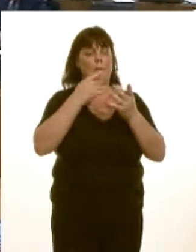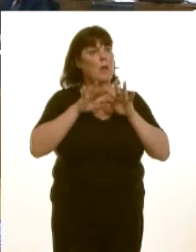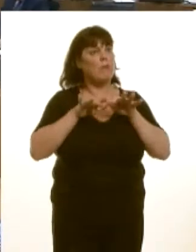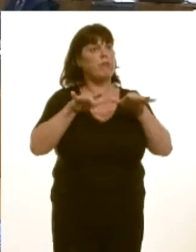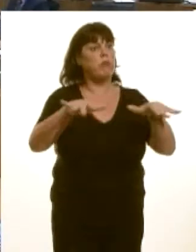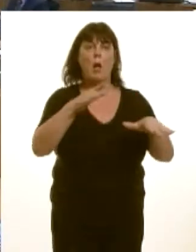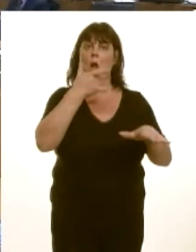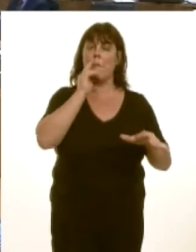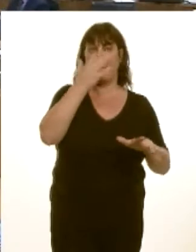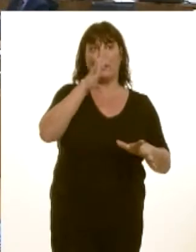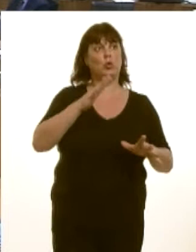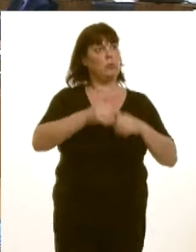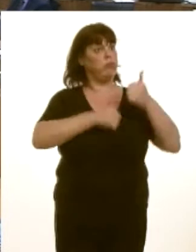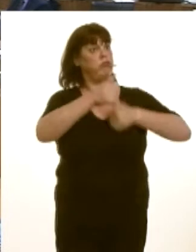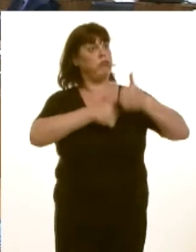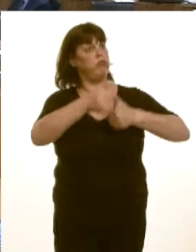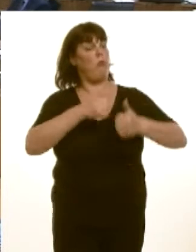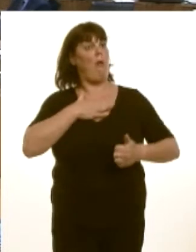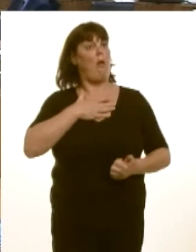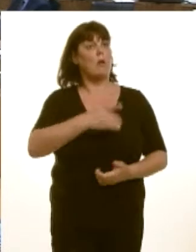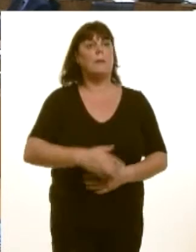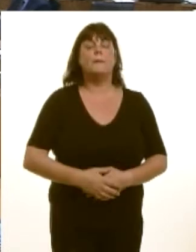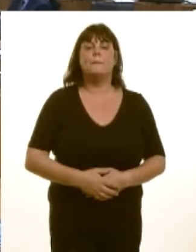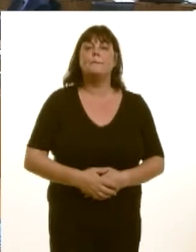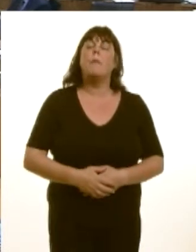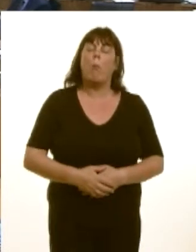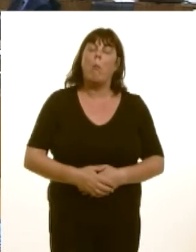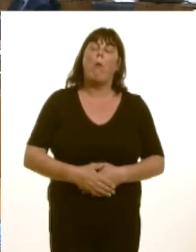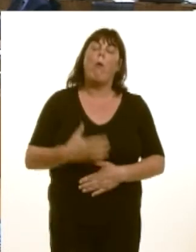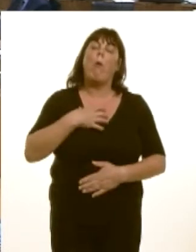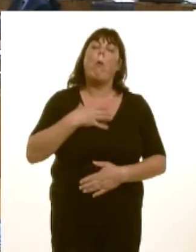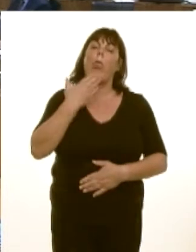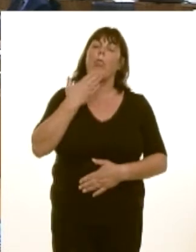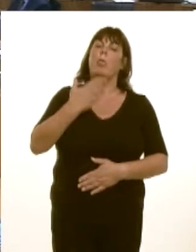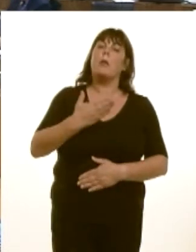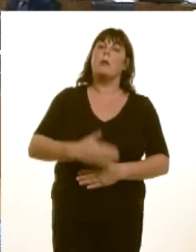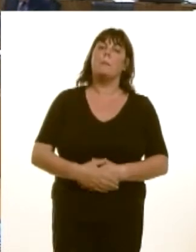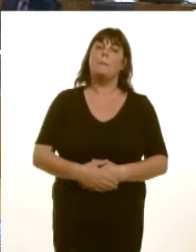Yn eich datganiad ar 6 Awst y flwyddyn yma, cyhoeddasoch gronfa gwerth £400,000 i gefnogi’r